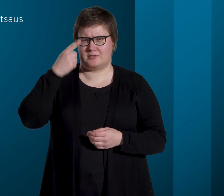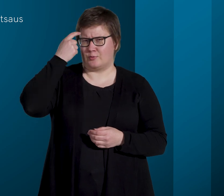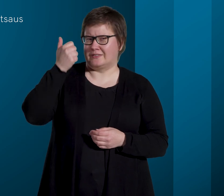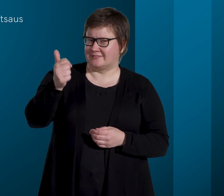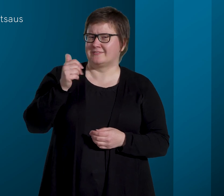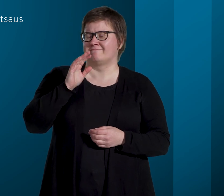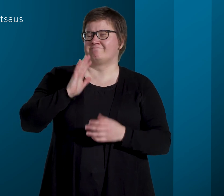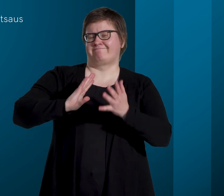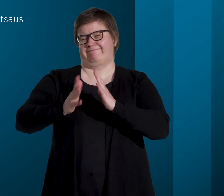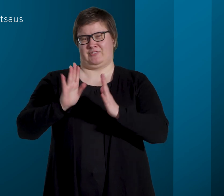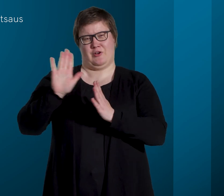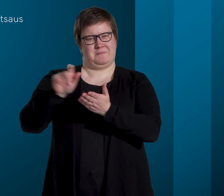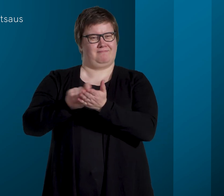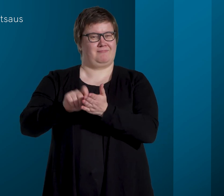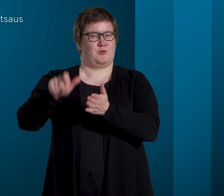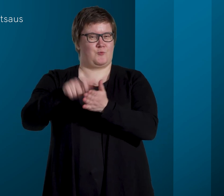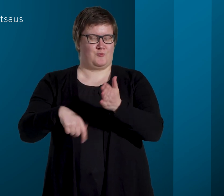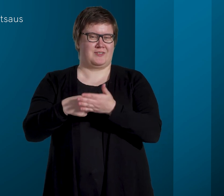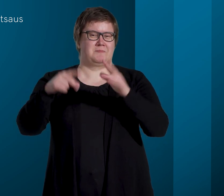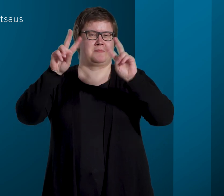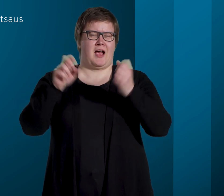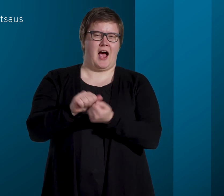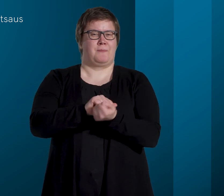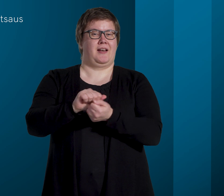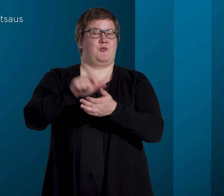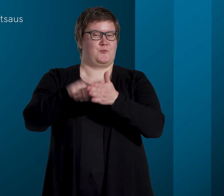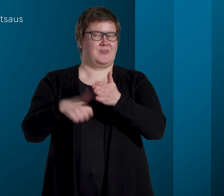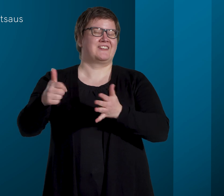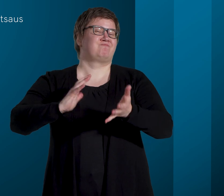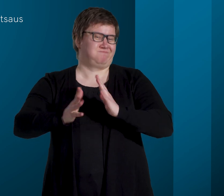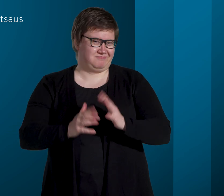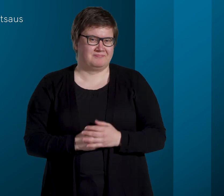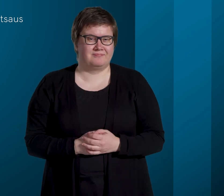joka myös viittoo kirjoittamansa Kapinarunon.